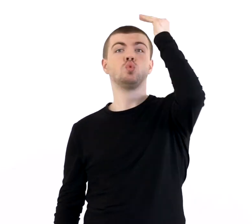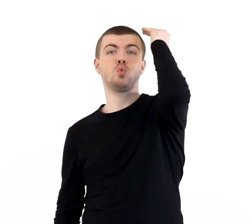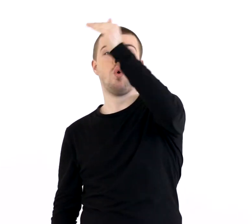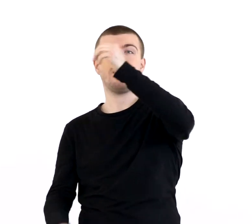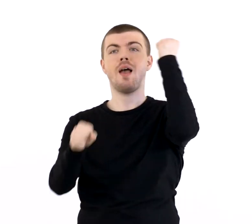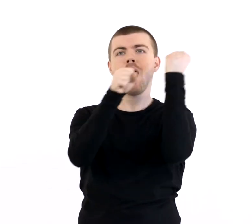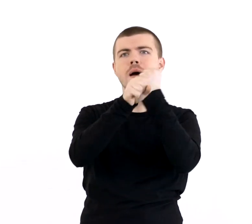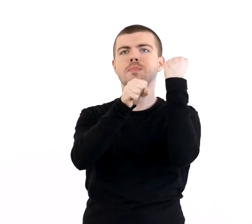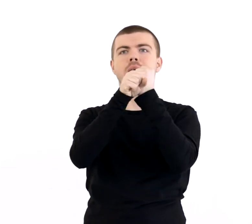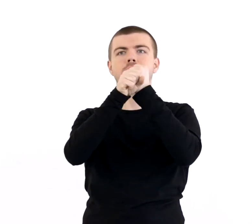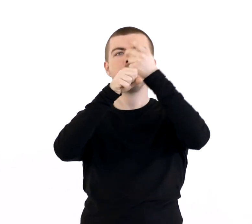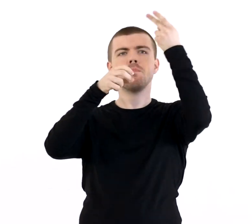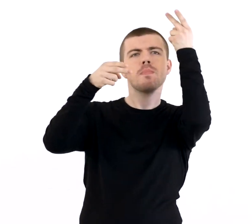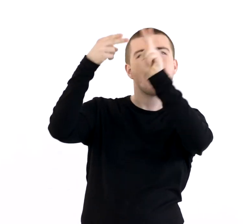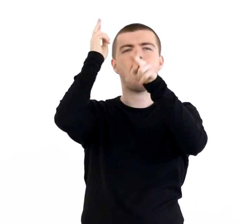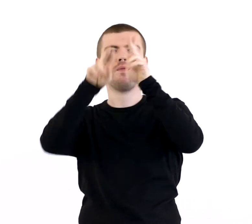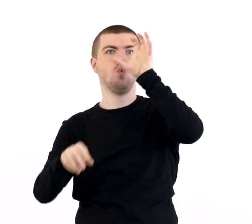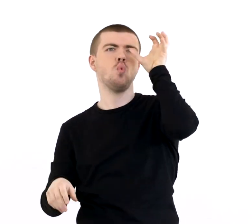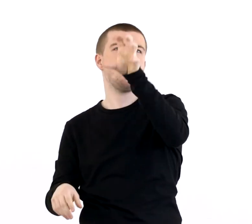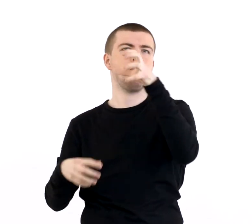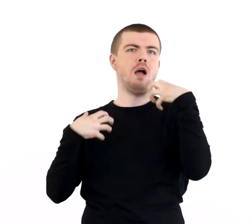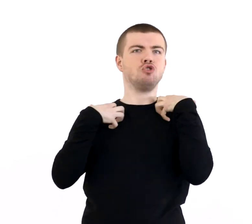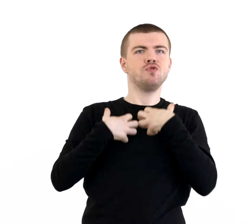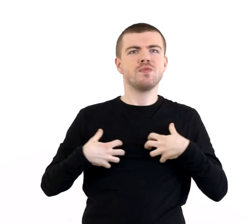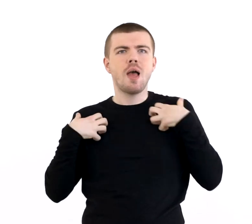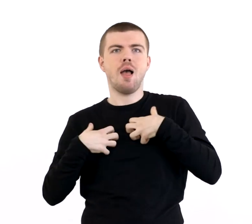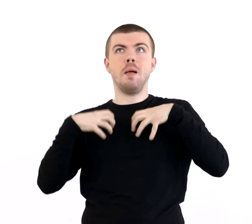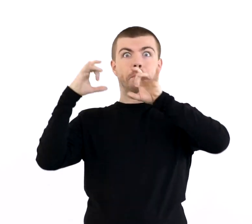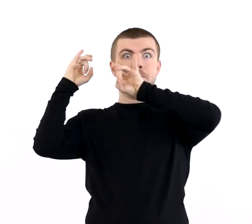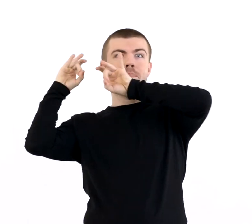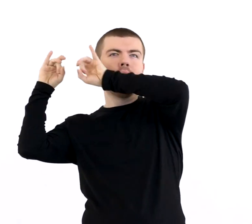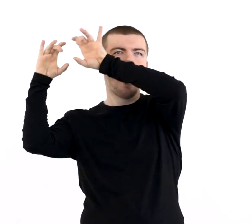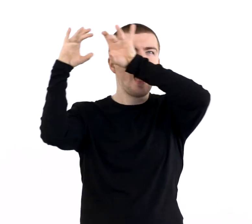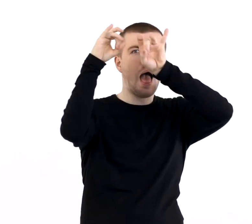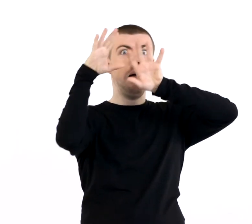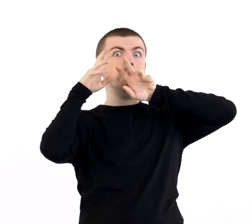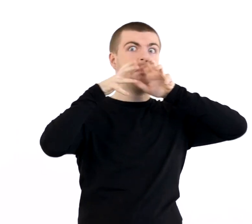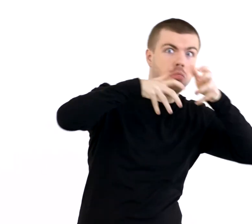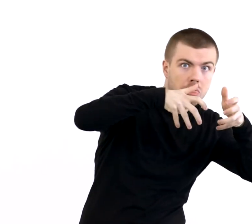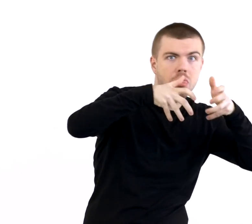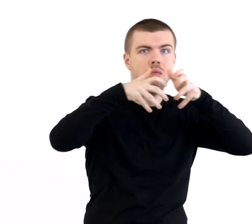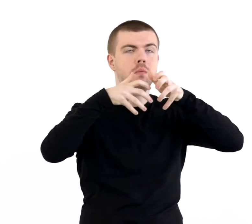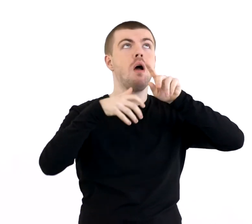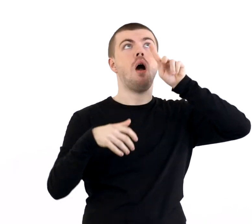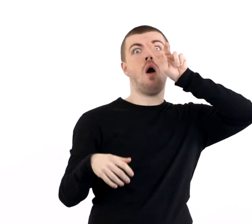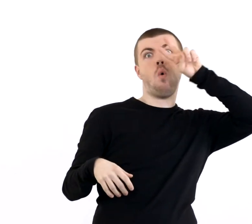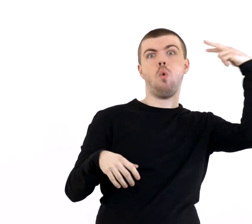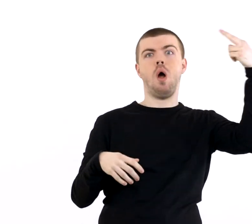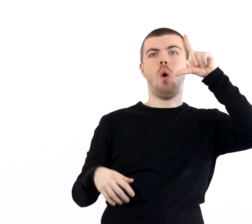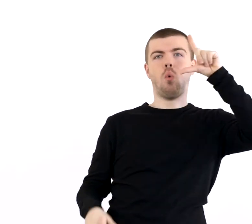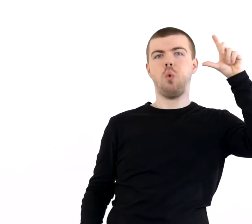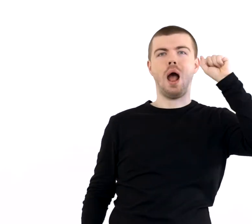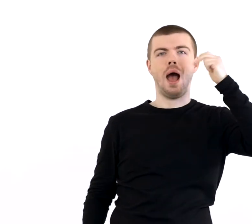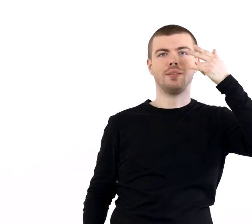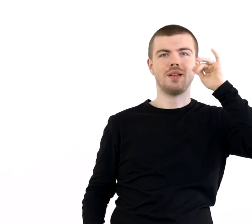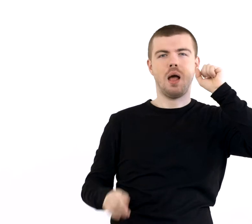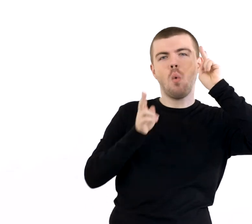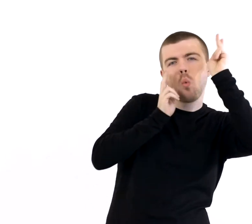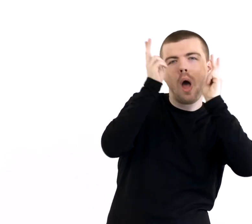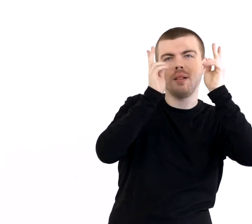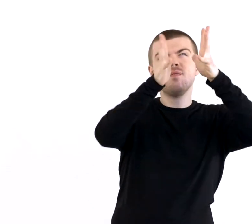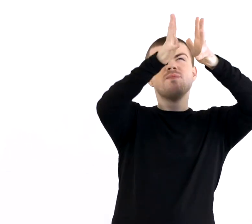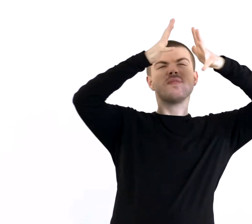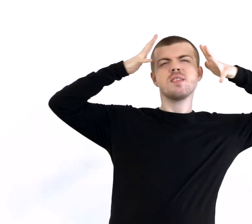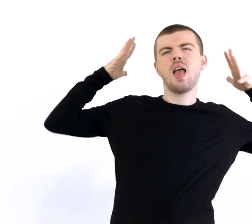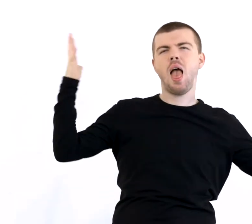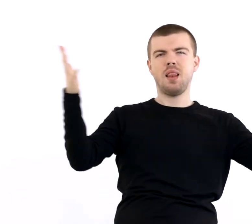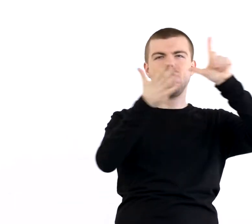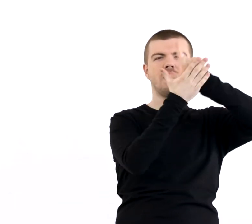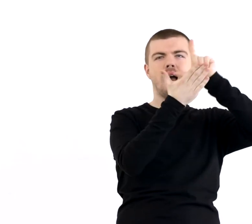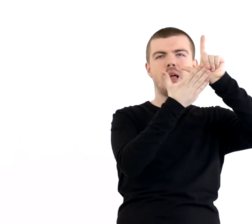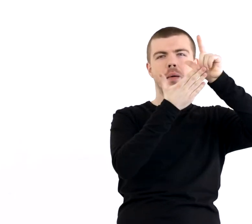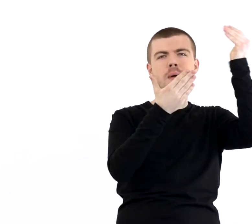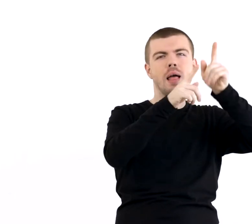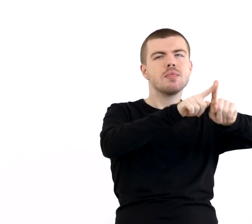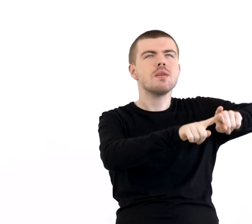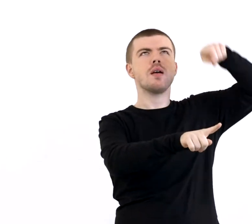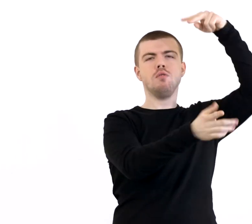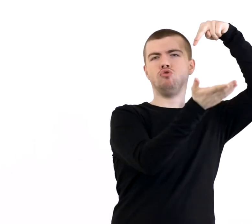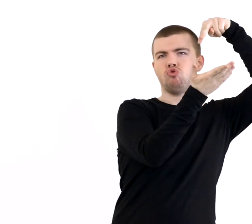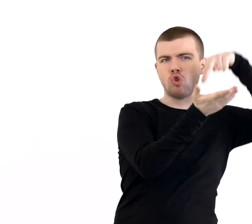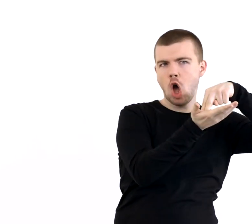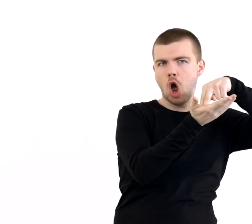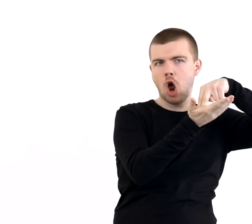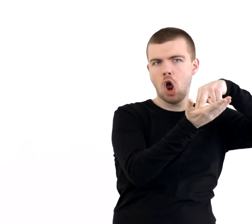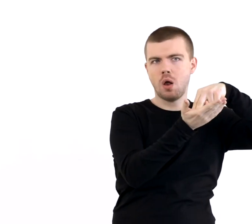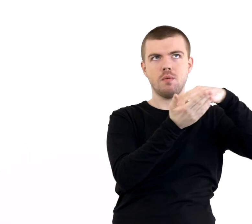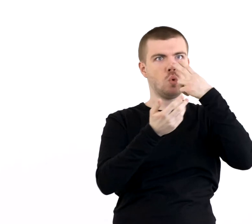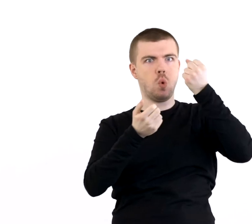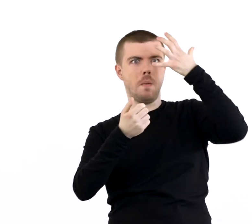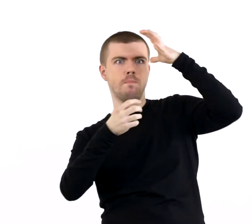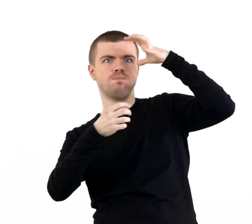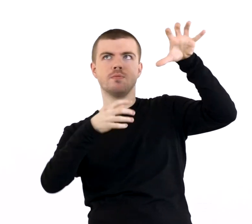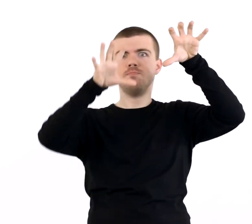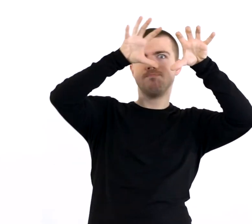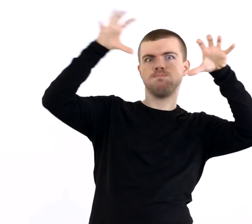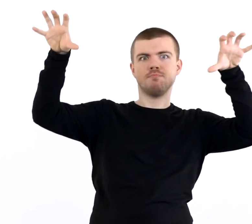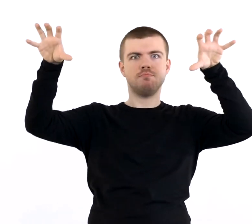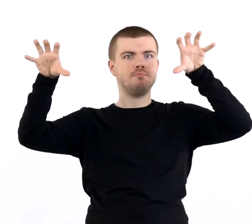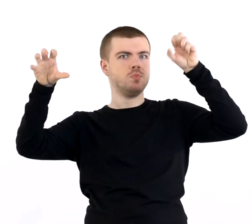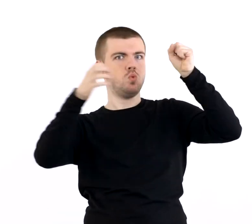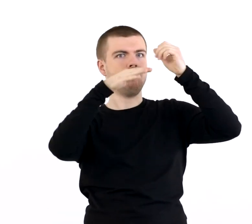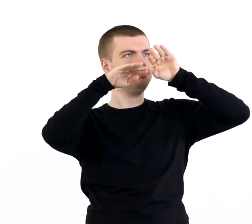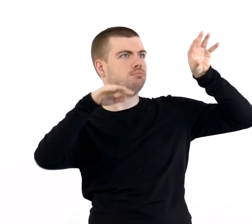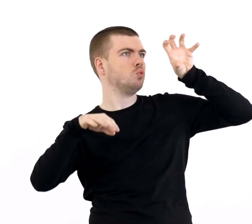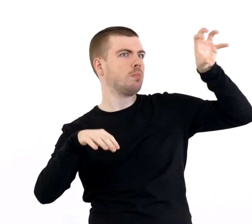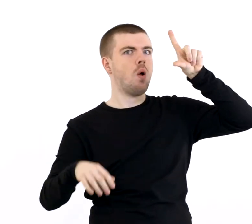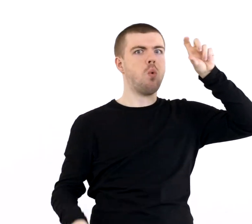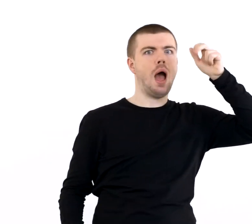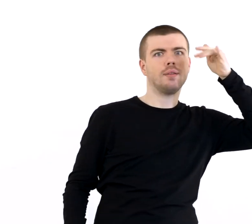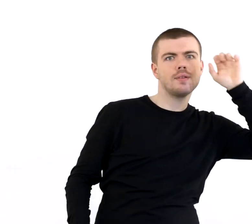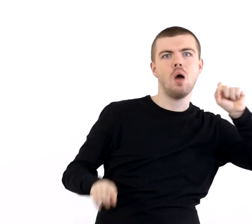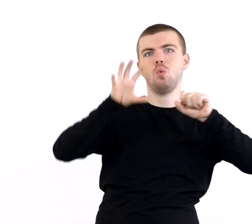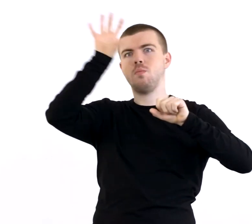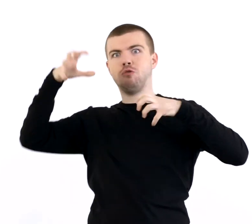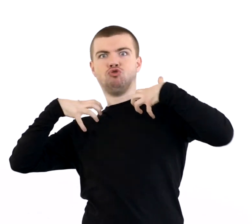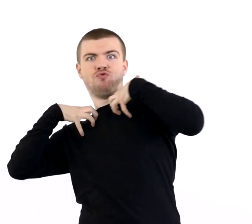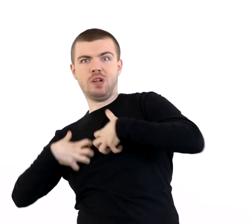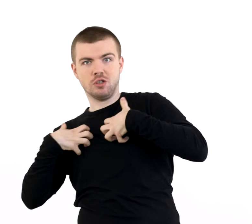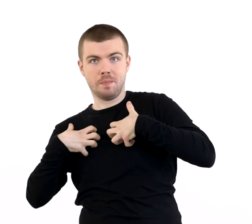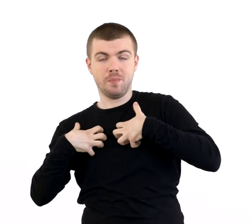Całe stado jest w ruchu, zatrzymuje się w pędzie przed postacią 12-metrowej łani namalowanej na płaszczyźnie.